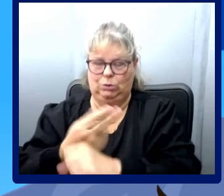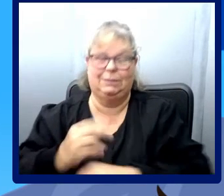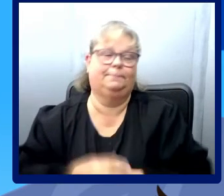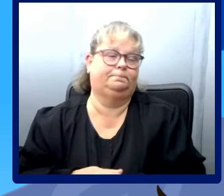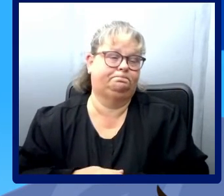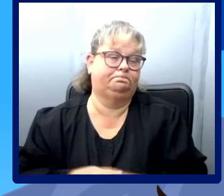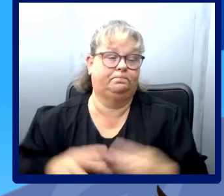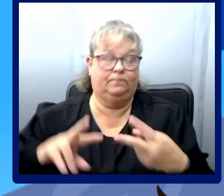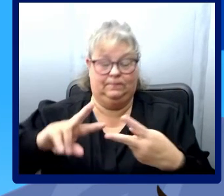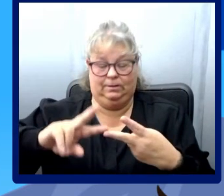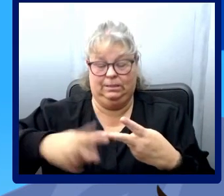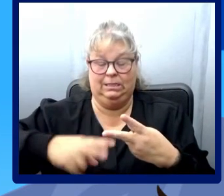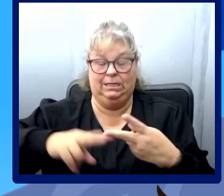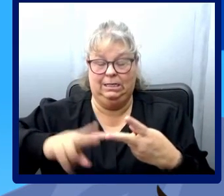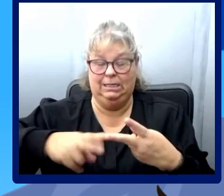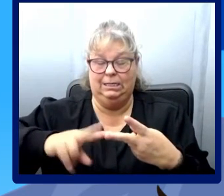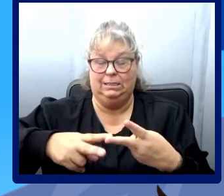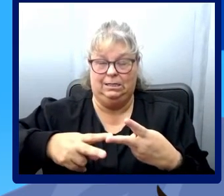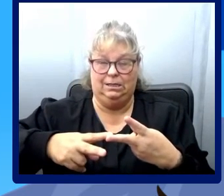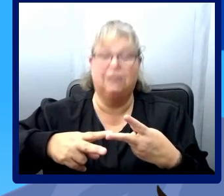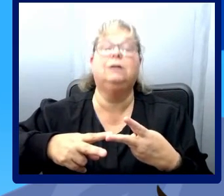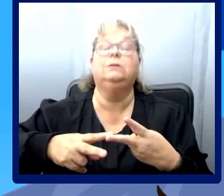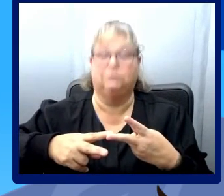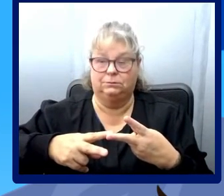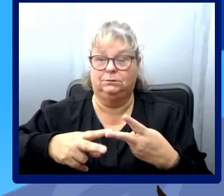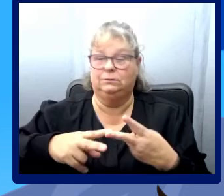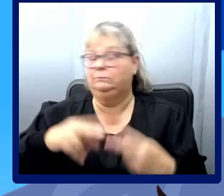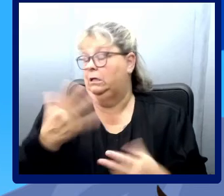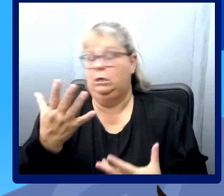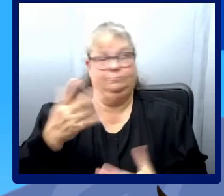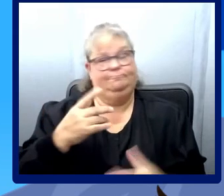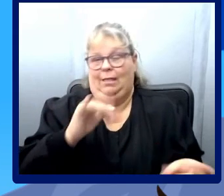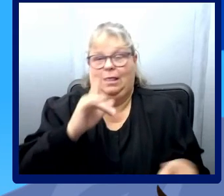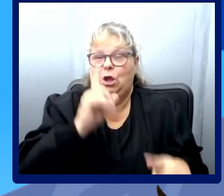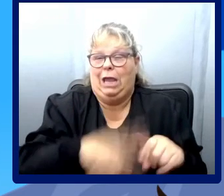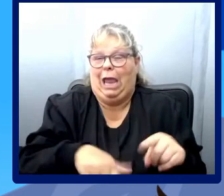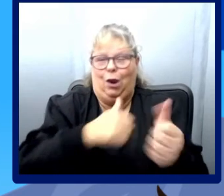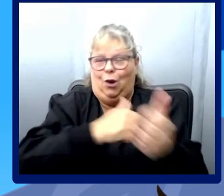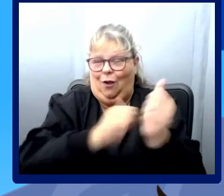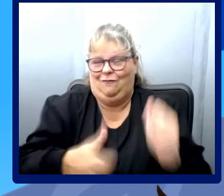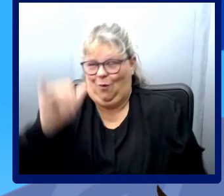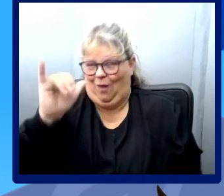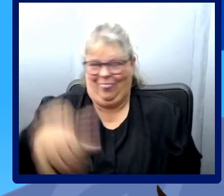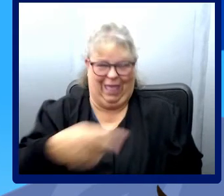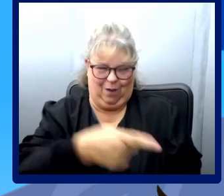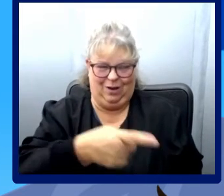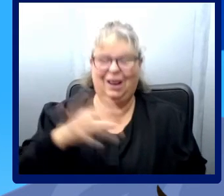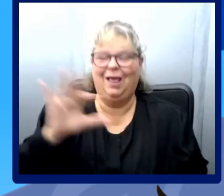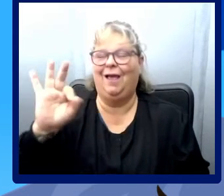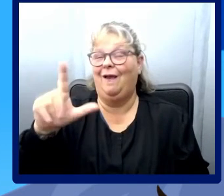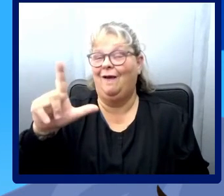El segundo es definitivamente un recurso ineludible hoy, el modulo Trailhead llamado solución de problemas de flujo.